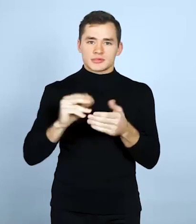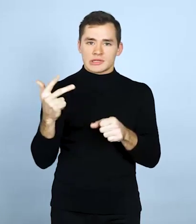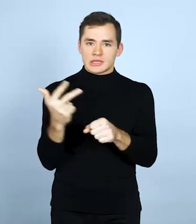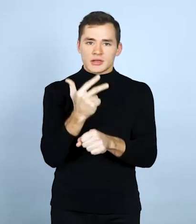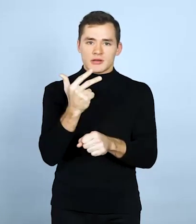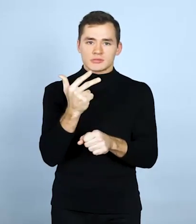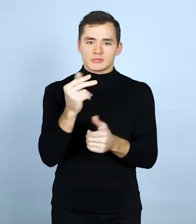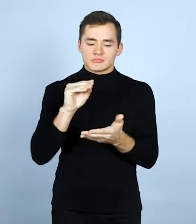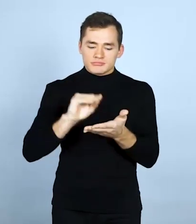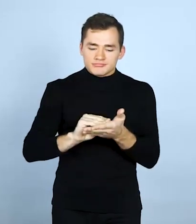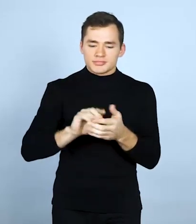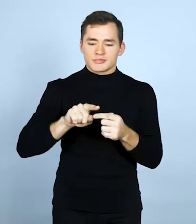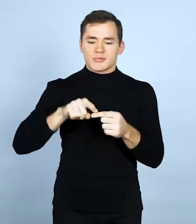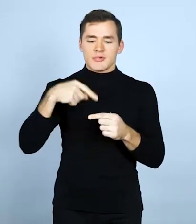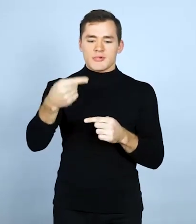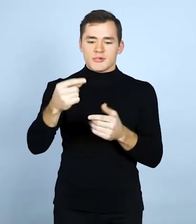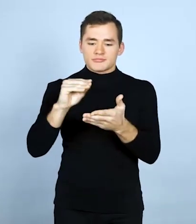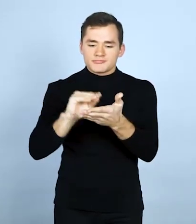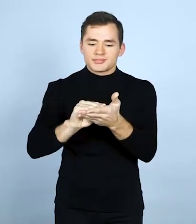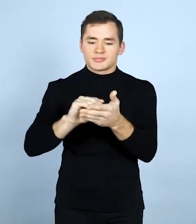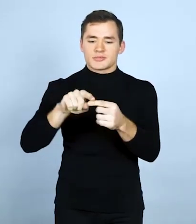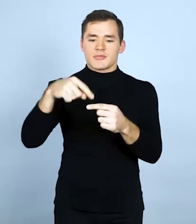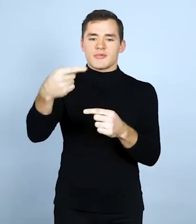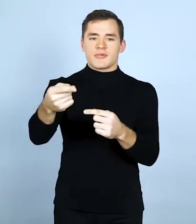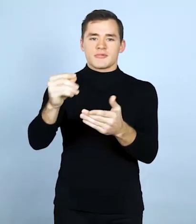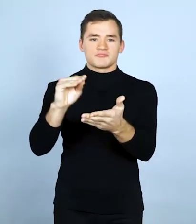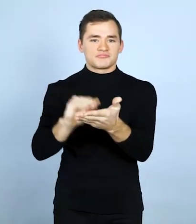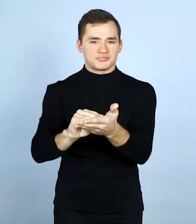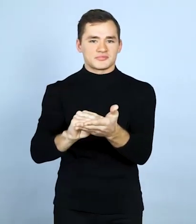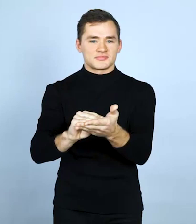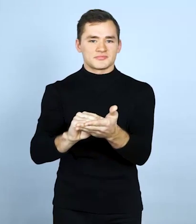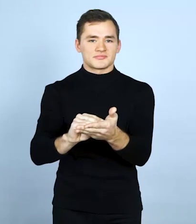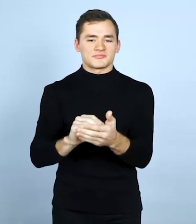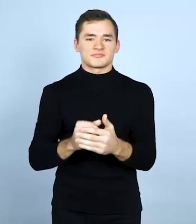целых три раза.